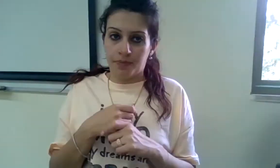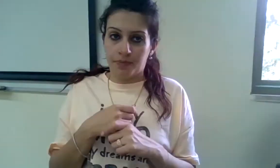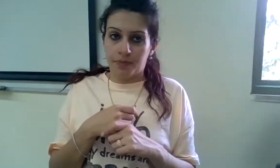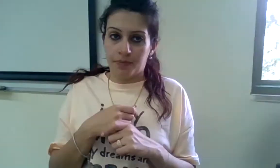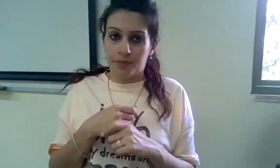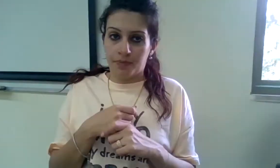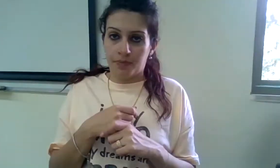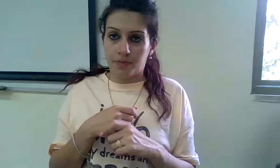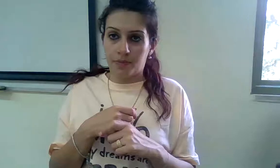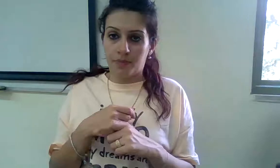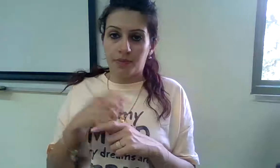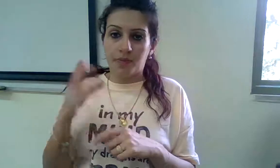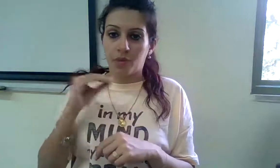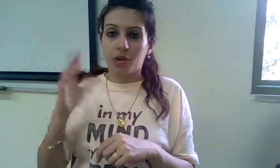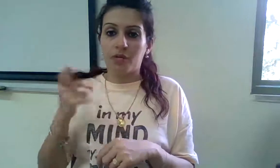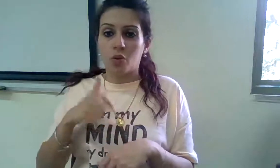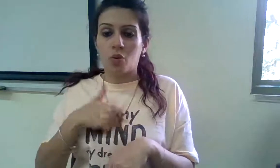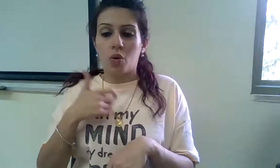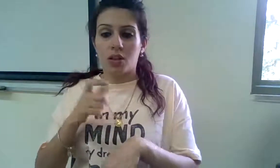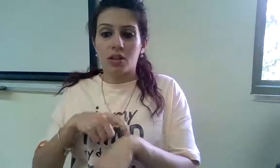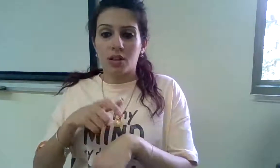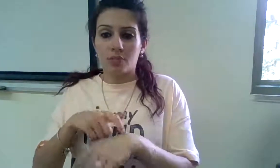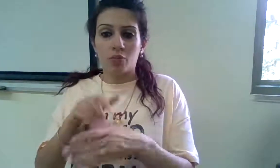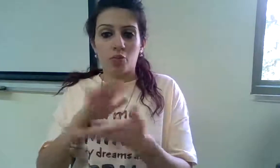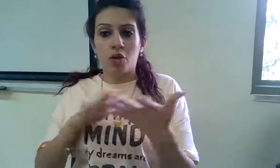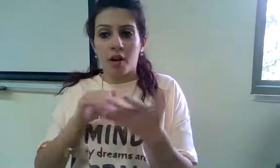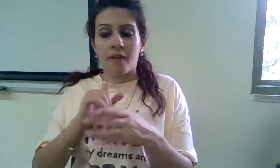مع المعلمين الأشخاص الذين عملوا مع المعلمين